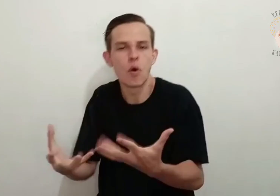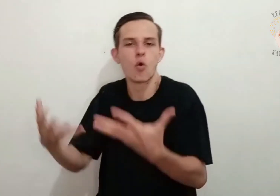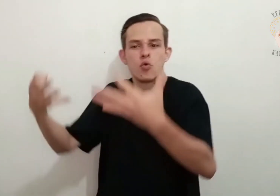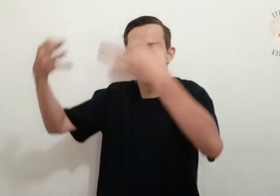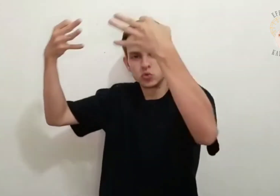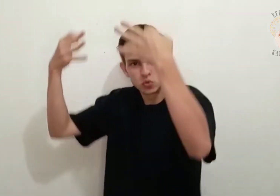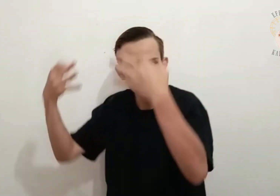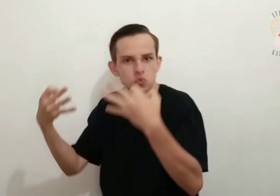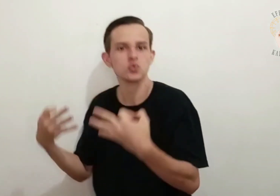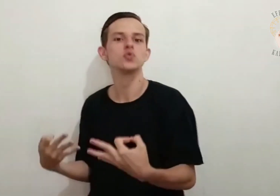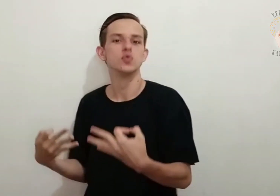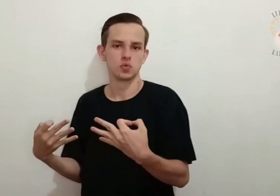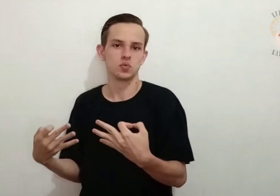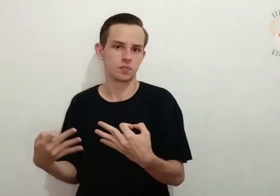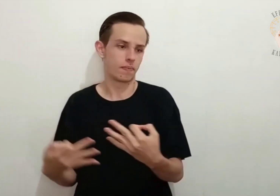os caminhos da virtude